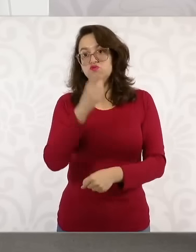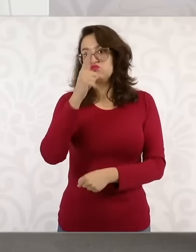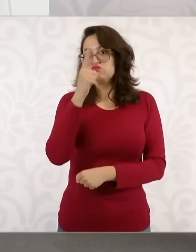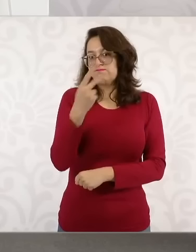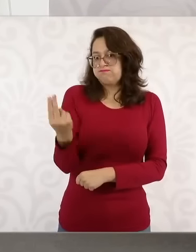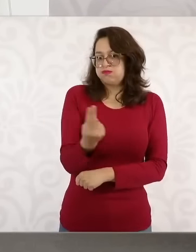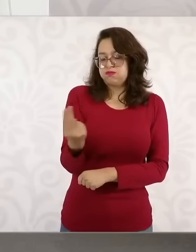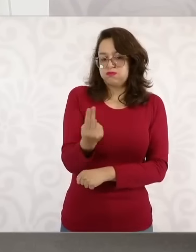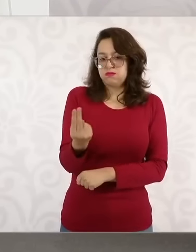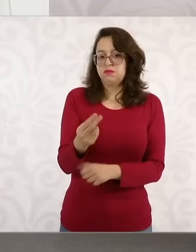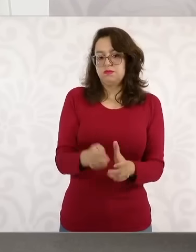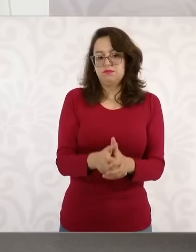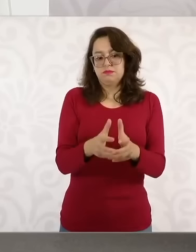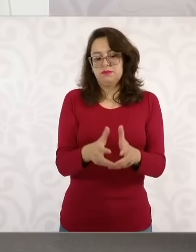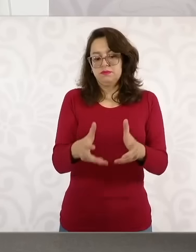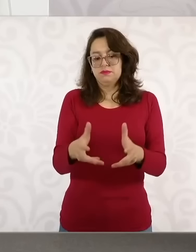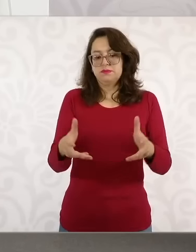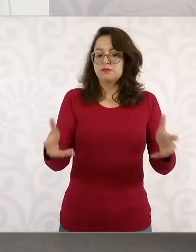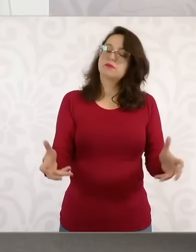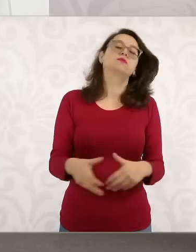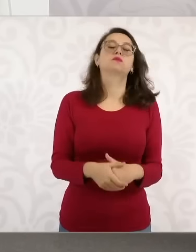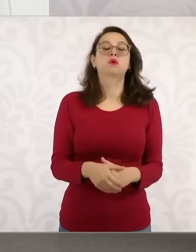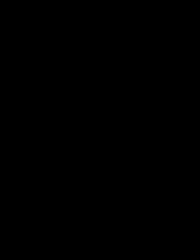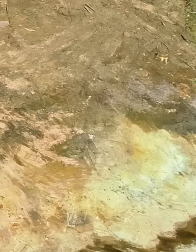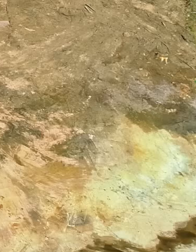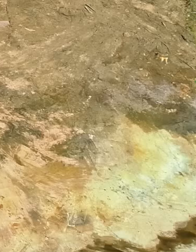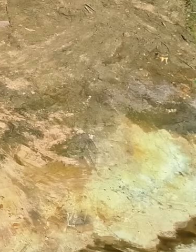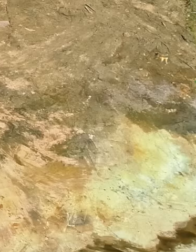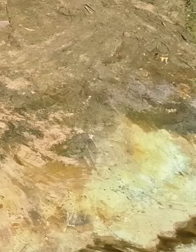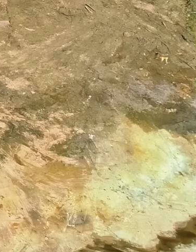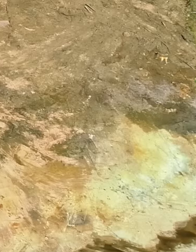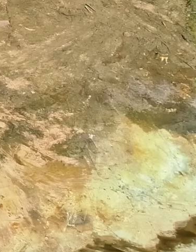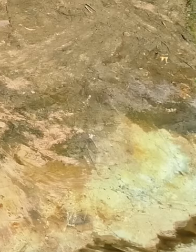presidenta, nuestro objetivo es que el Estado recupere su capacidad para ordenar, regular y